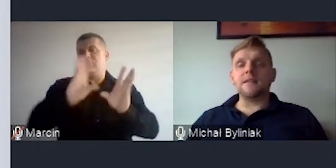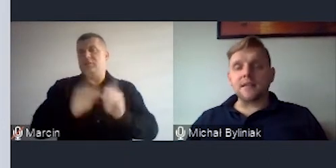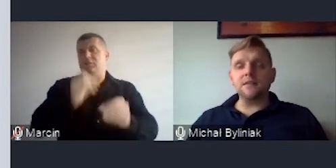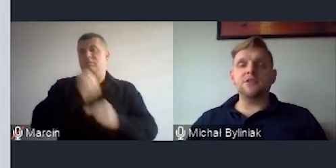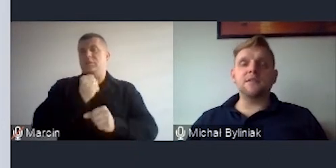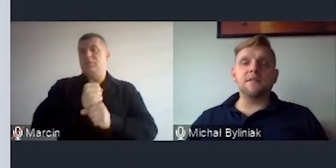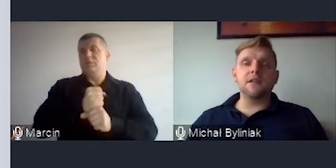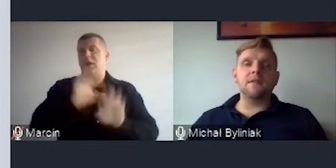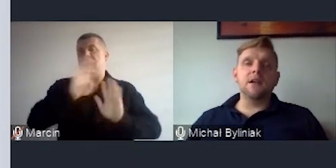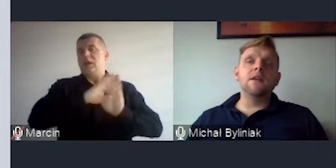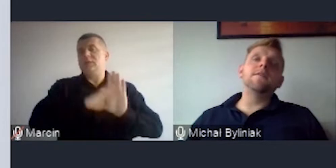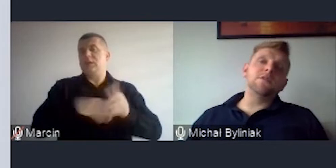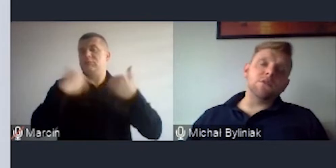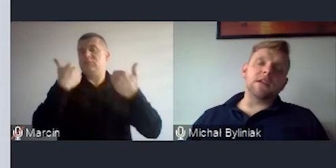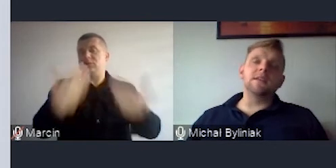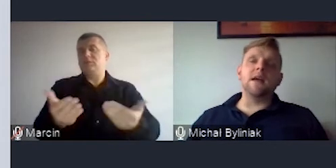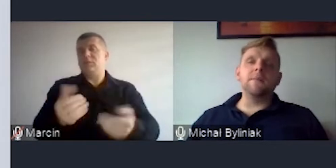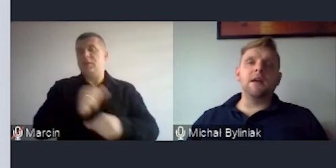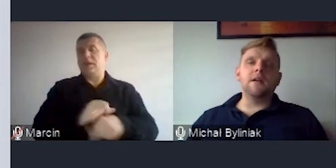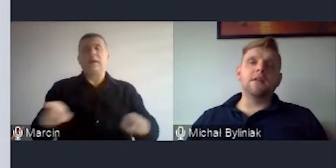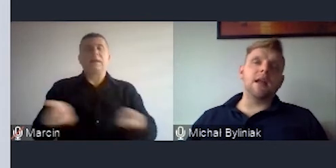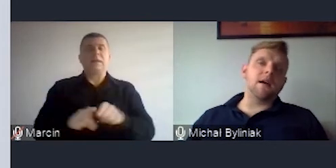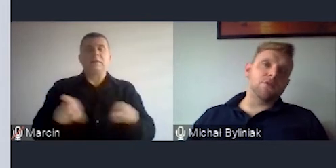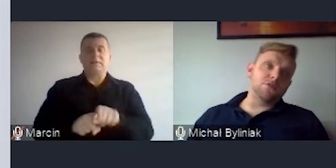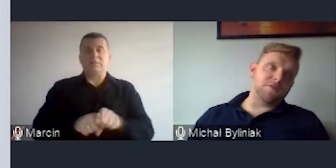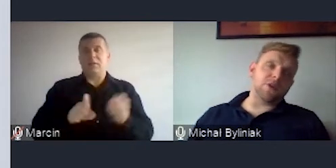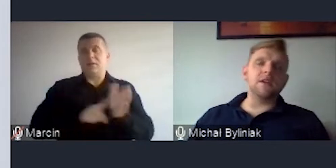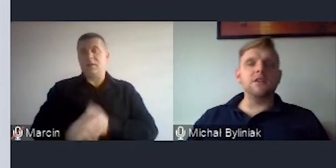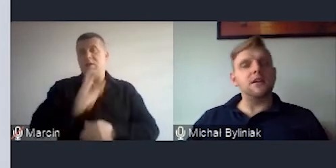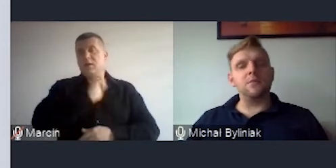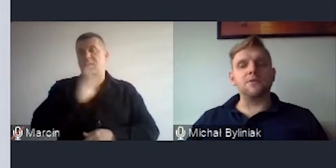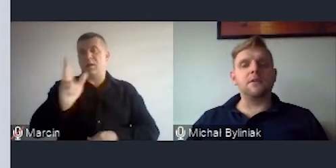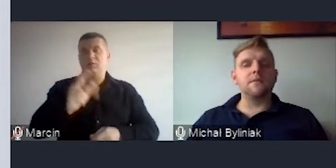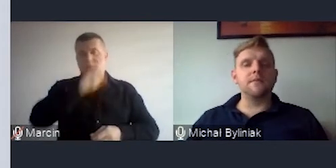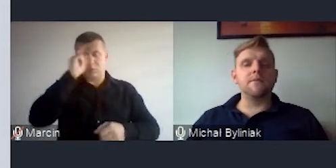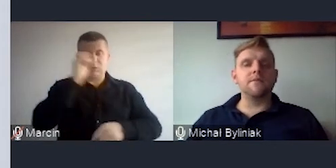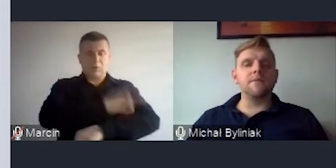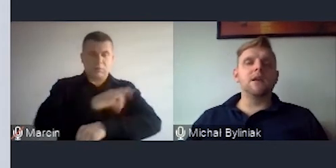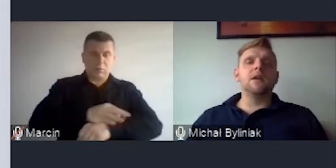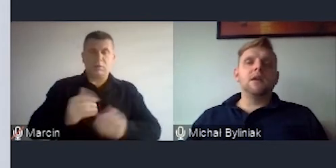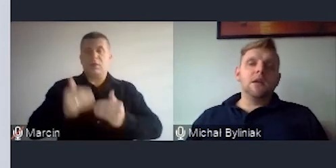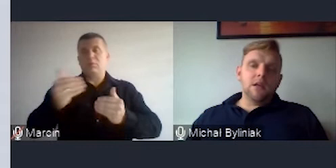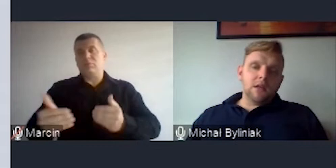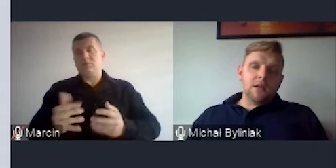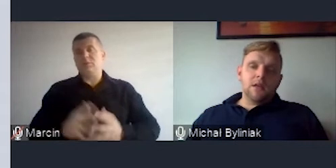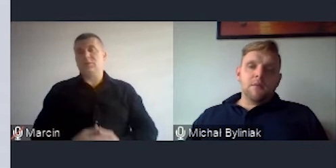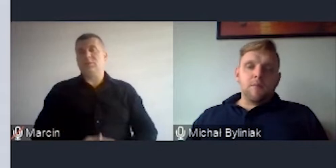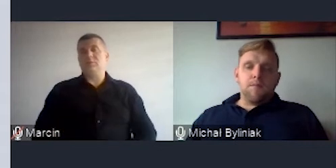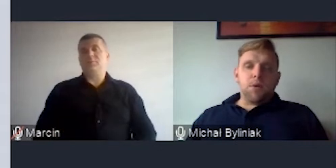Zasady przyznawania są takie same dla ludzi w projekcie jak i poza.